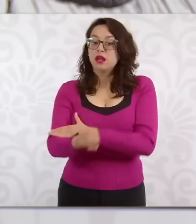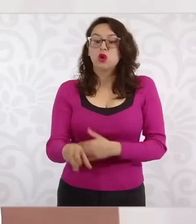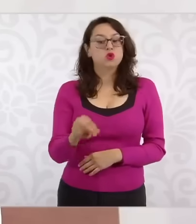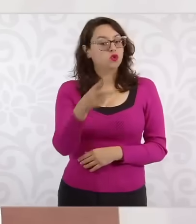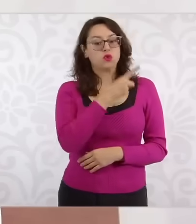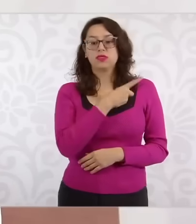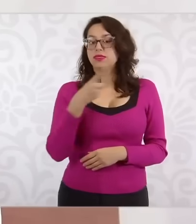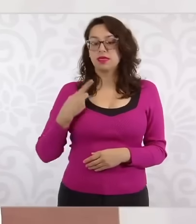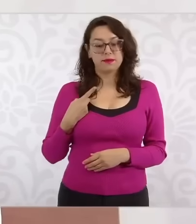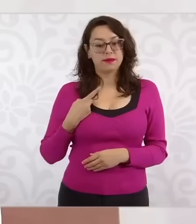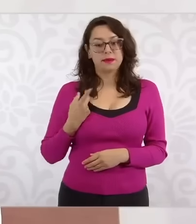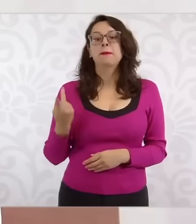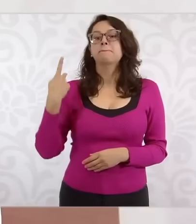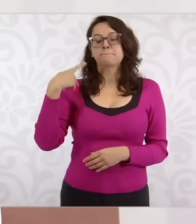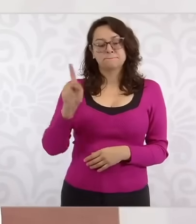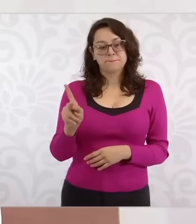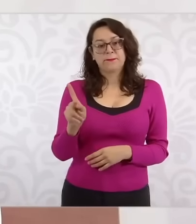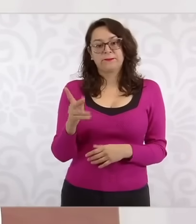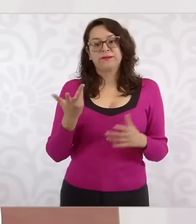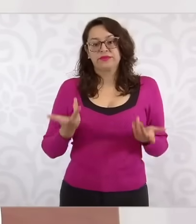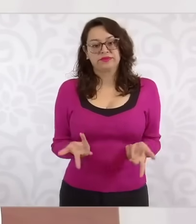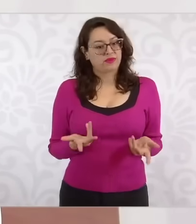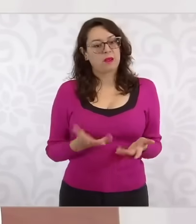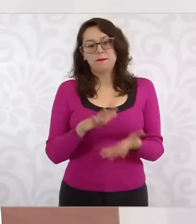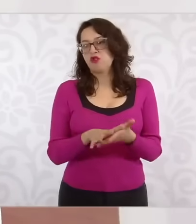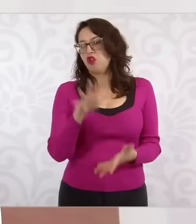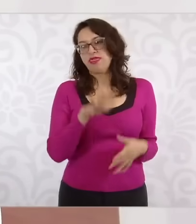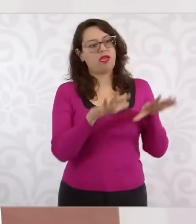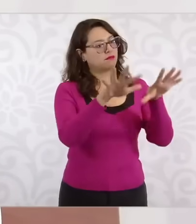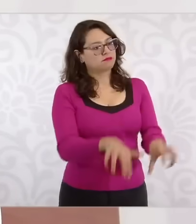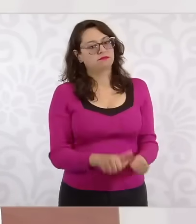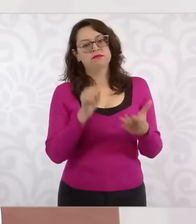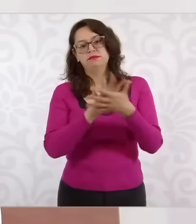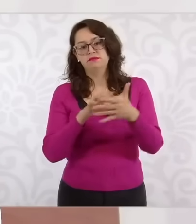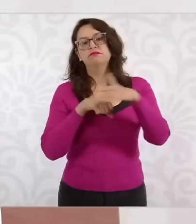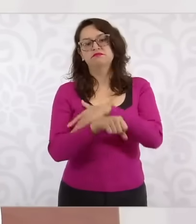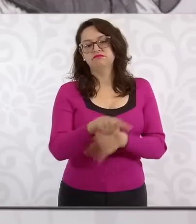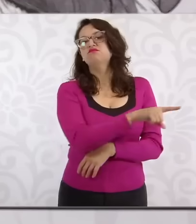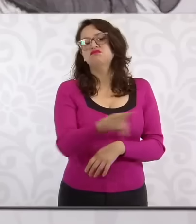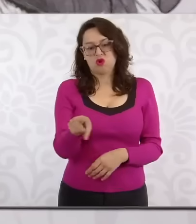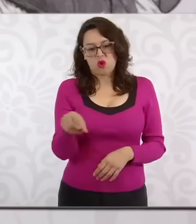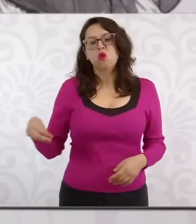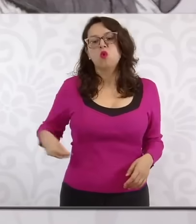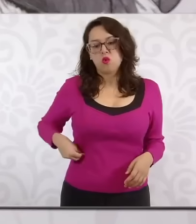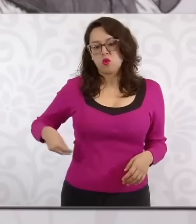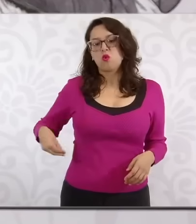Pero evidentemente las detenciones que se han hecho pues tienen que ver con la disminución de